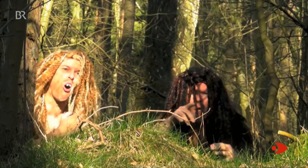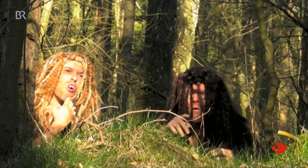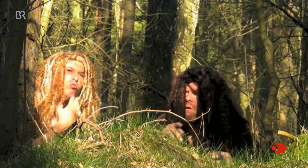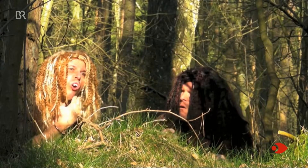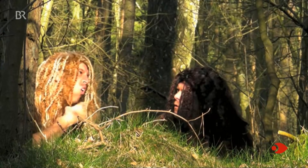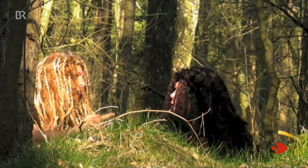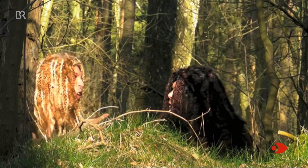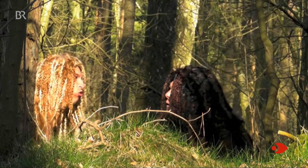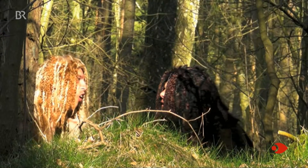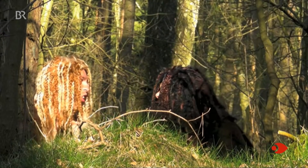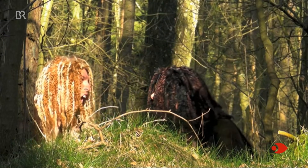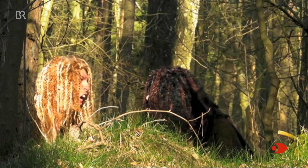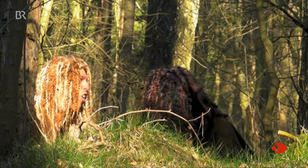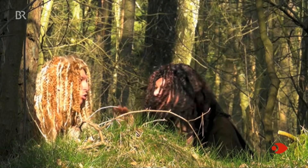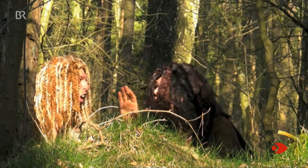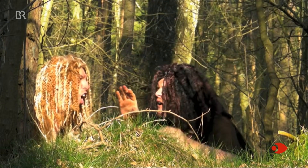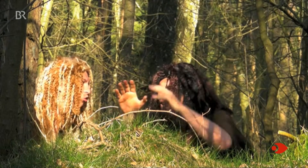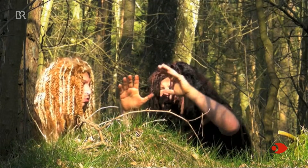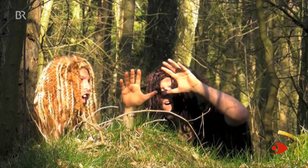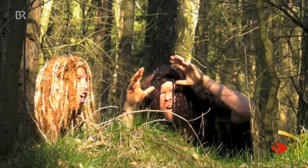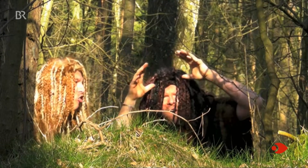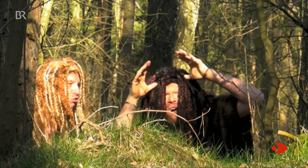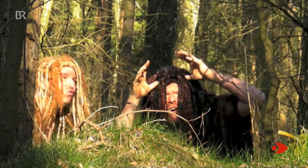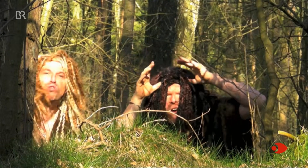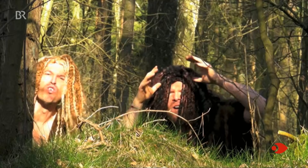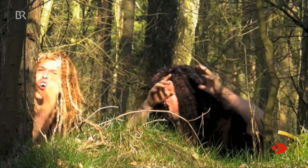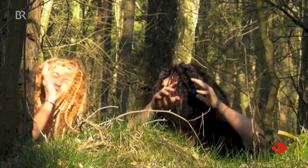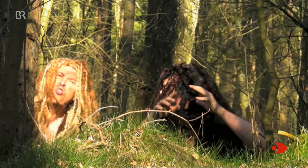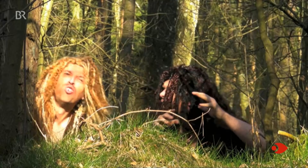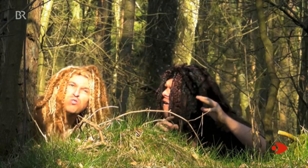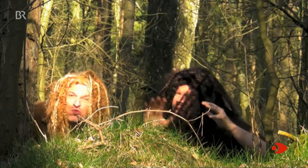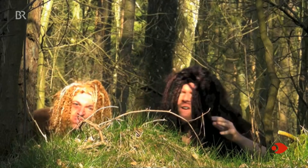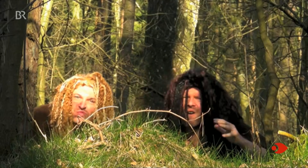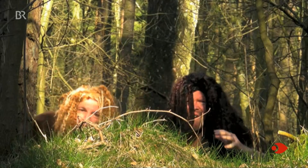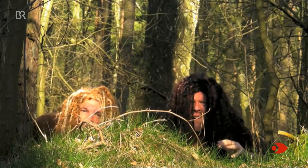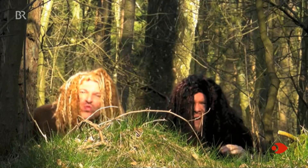Du musst es aussprechen: Hirsch! Hirsch! Nein! Hirsch! - Ach, hör auf.